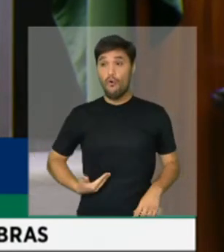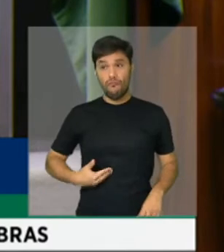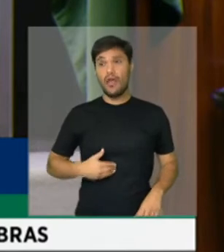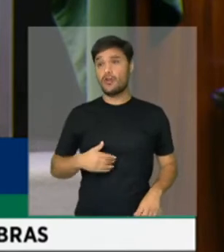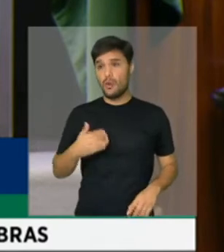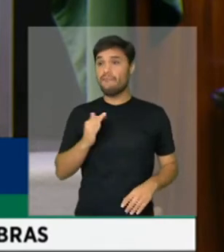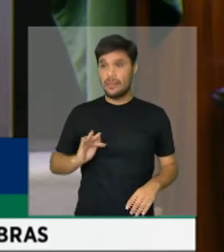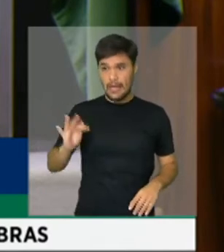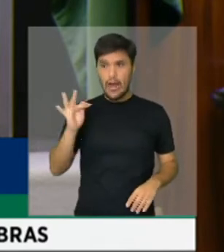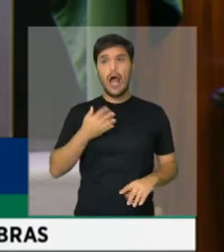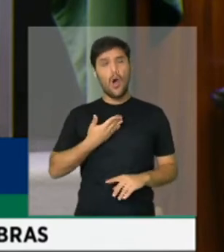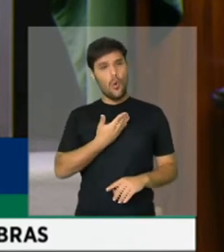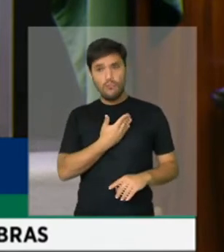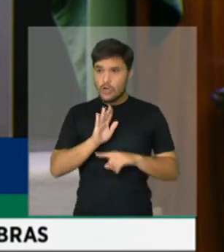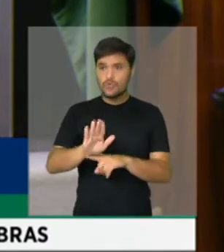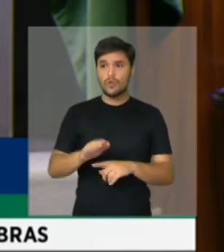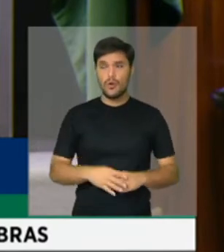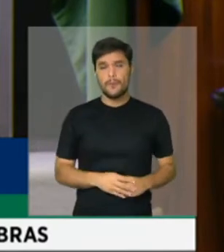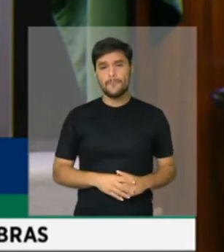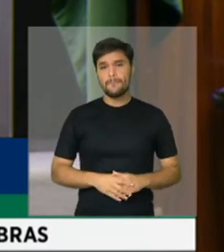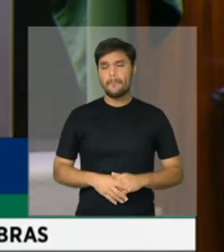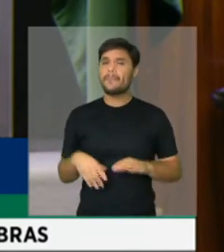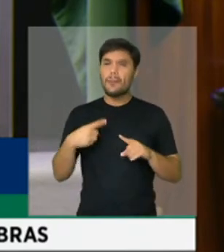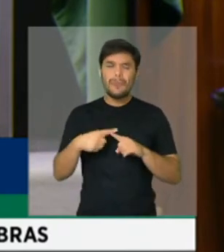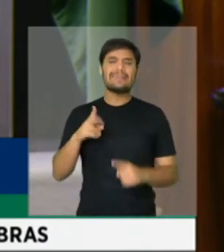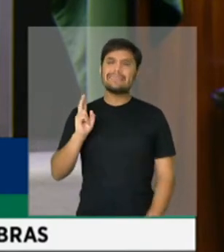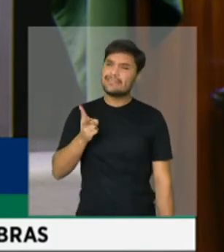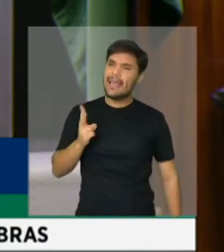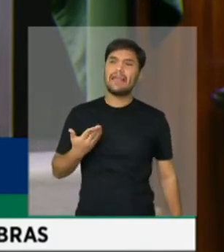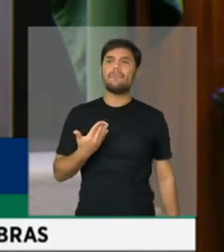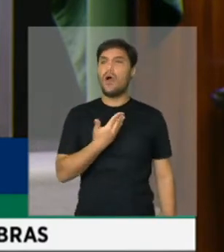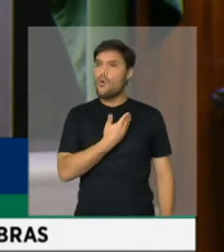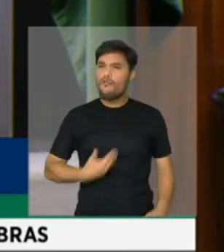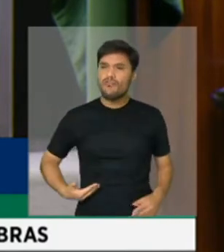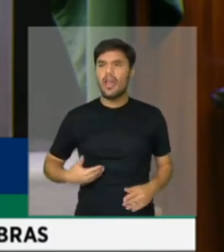ESQUECERAM DO AMAPÁ? O QUE ACONTECEU COM O AMAPÁ? ERA PRIVADA, UM EMPRESA PRIVADA QUE DEIXOU O AMAPÁNO APAGÃO,